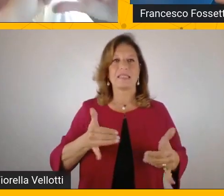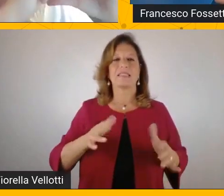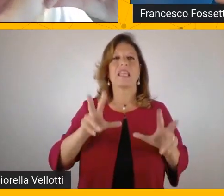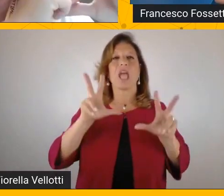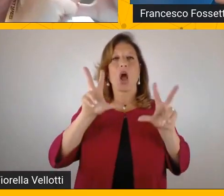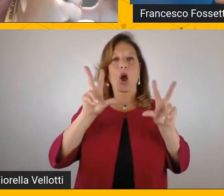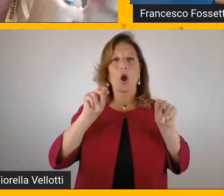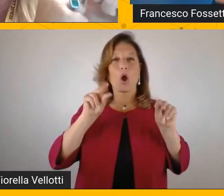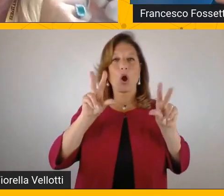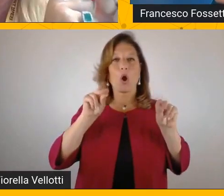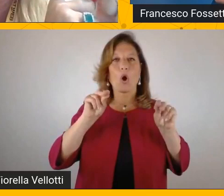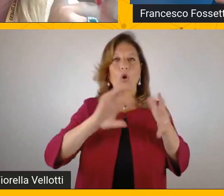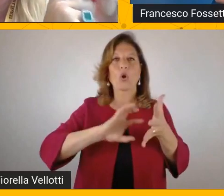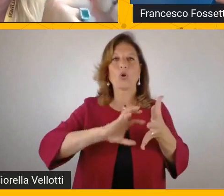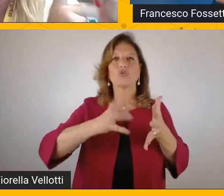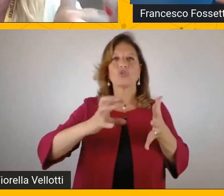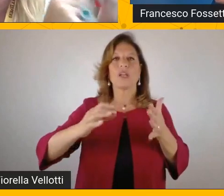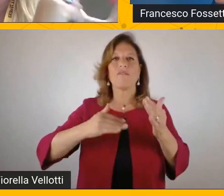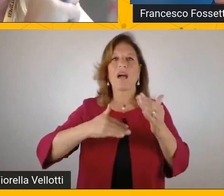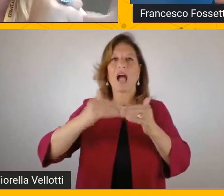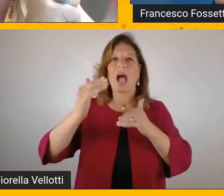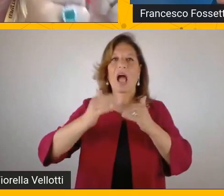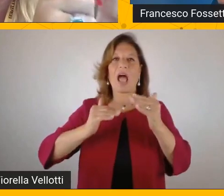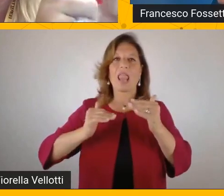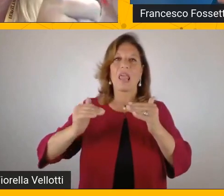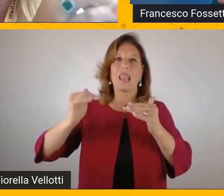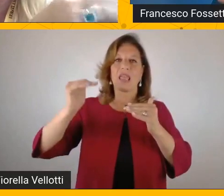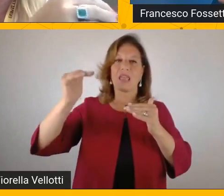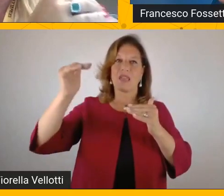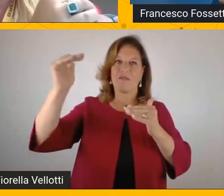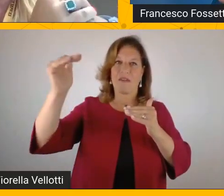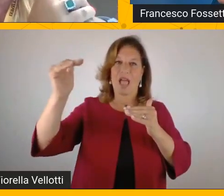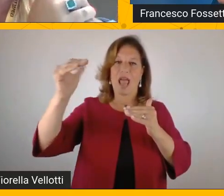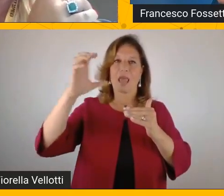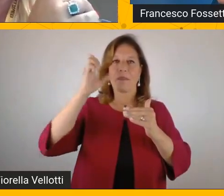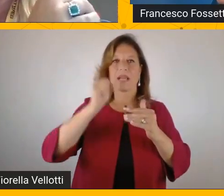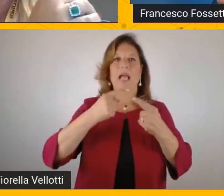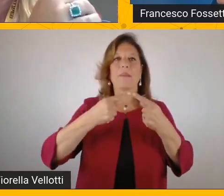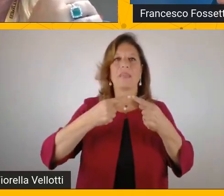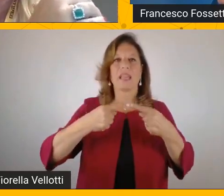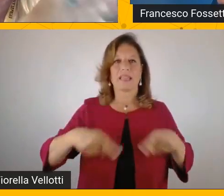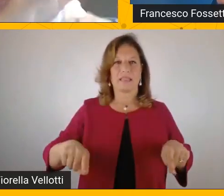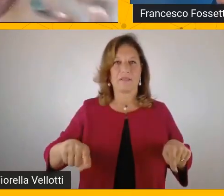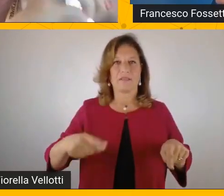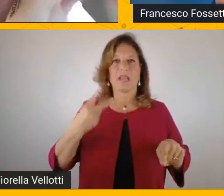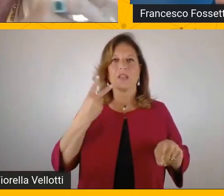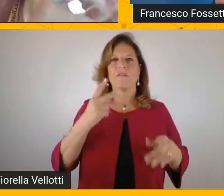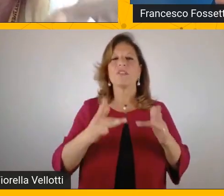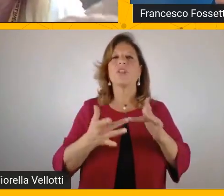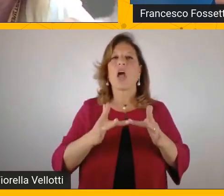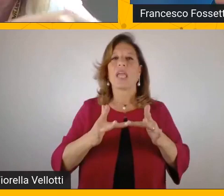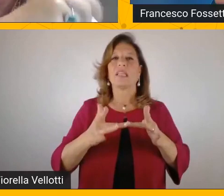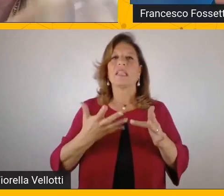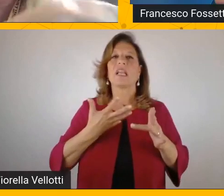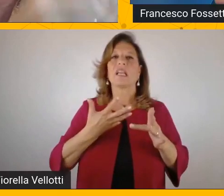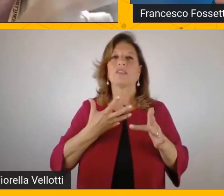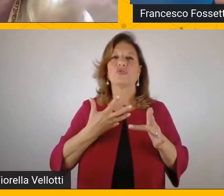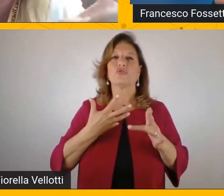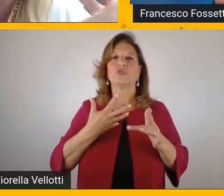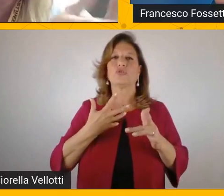questo aspetto conoscere i vari livelli di pagi per capire che differenze ci sono e ho visto che anche su internet ci sono